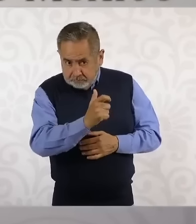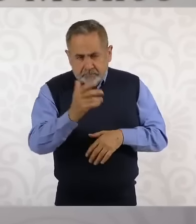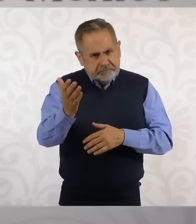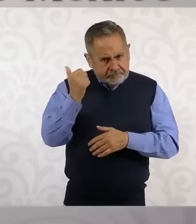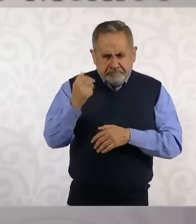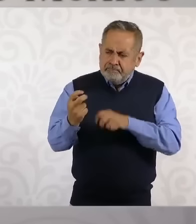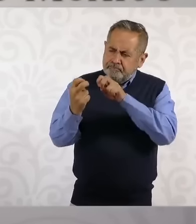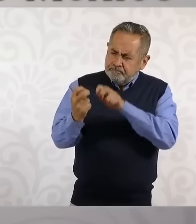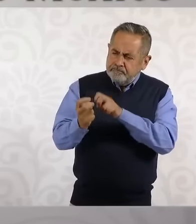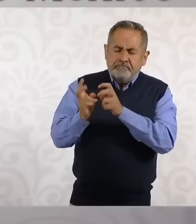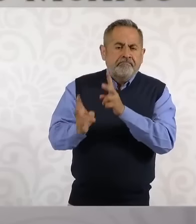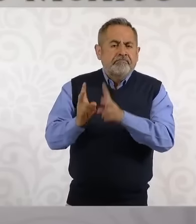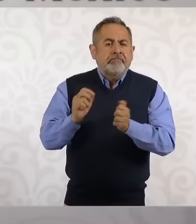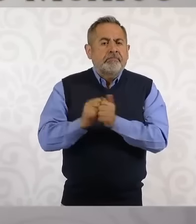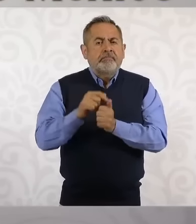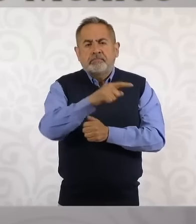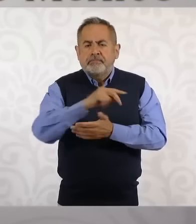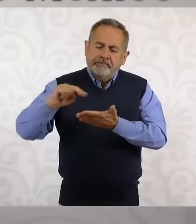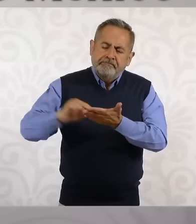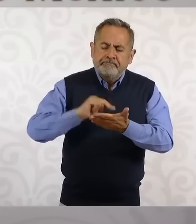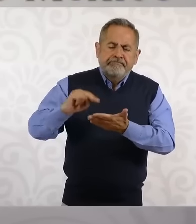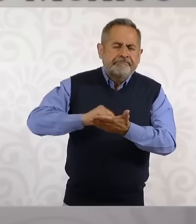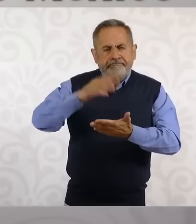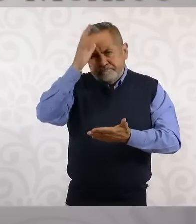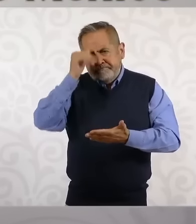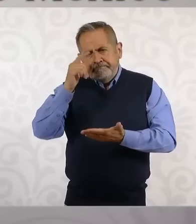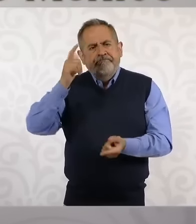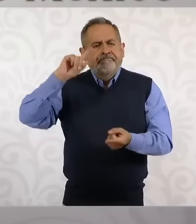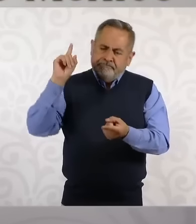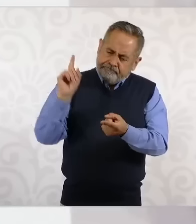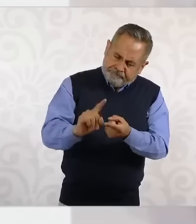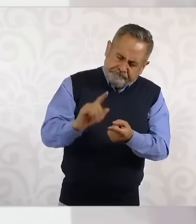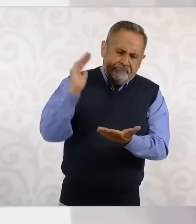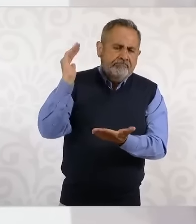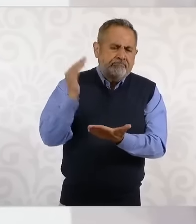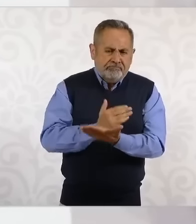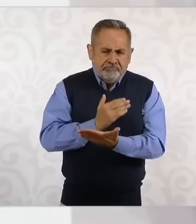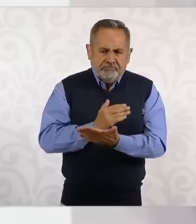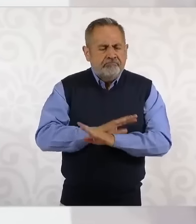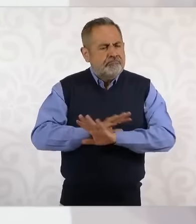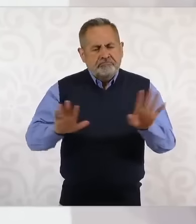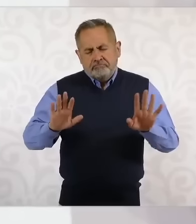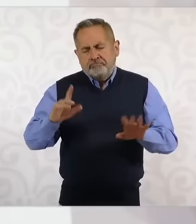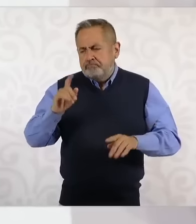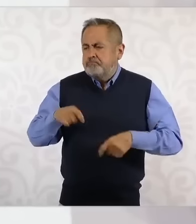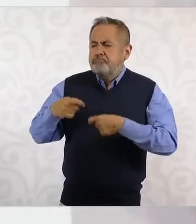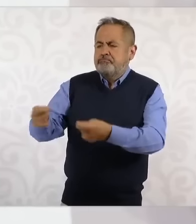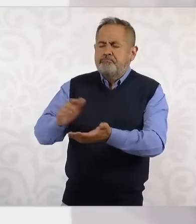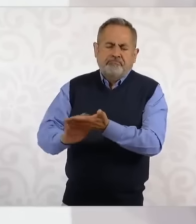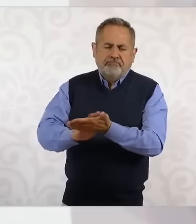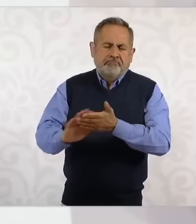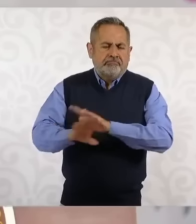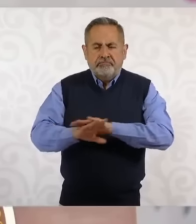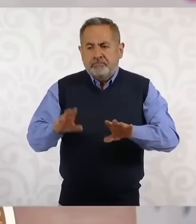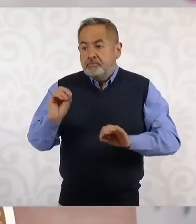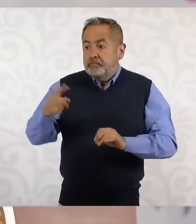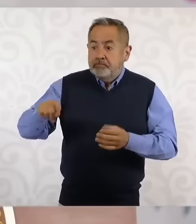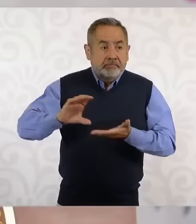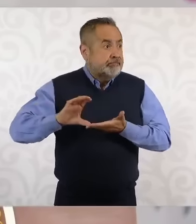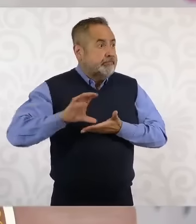puedan firmar su convenio y se pueda renegociar o de plano ya liquidar y que tengan su papel de